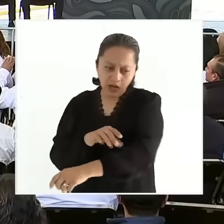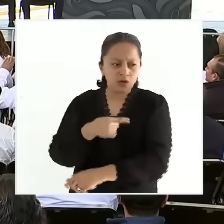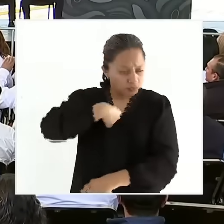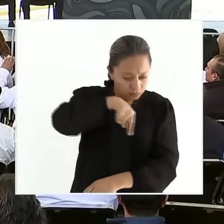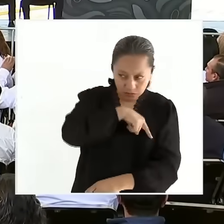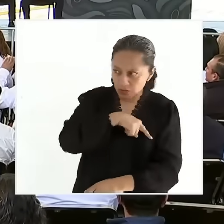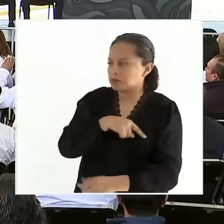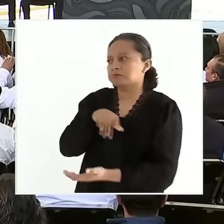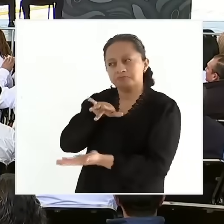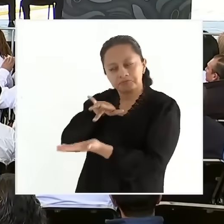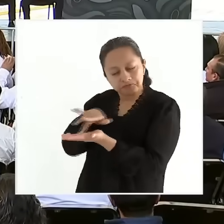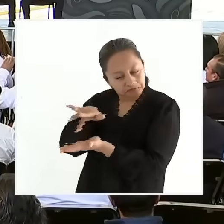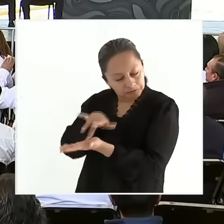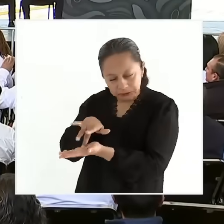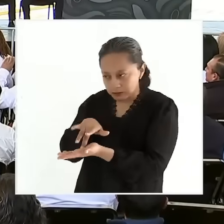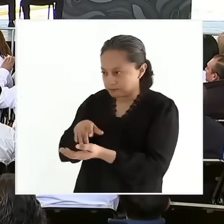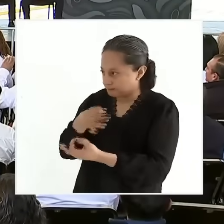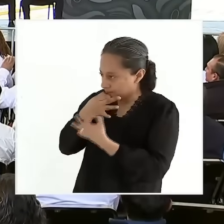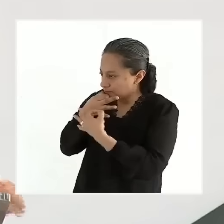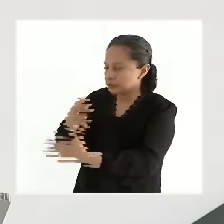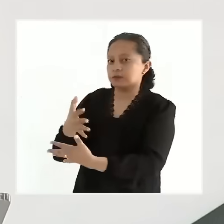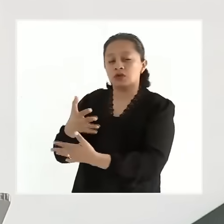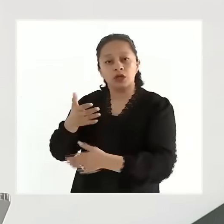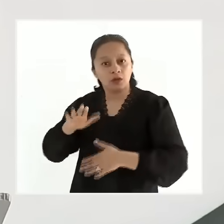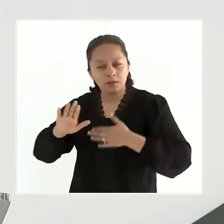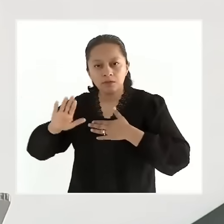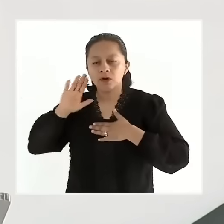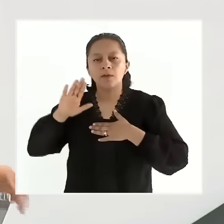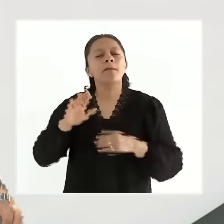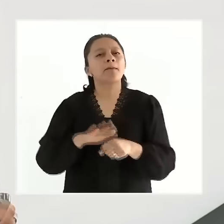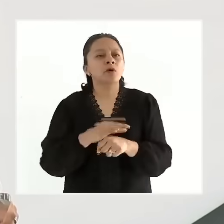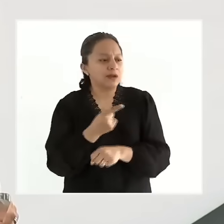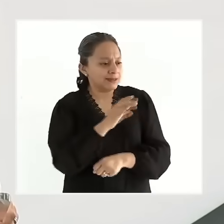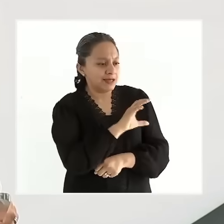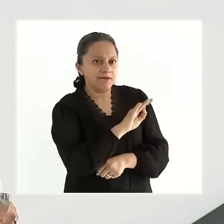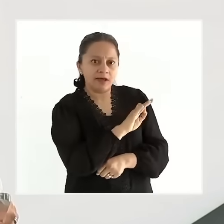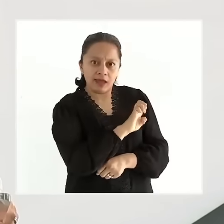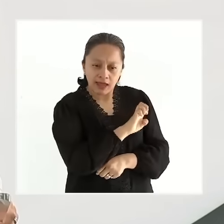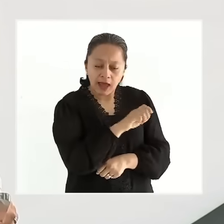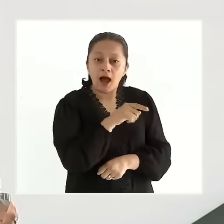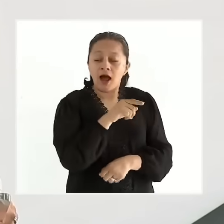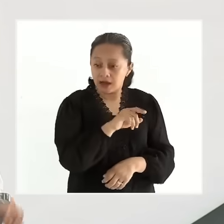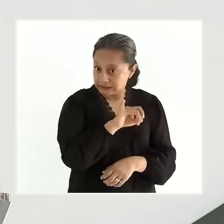total apoyo y nuestro compromiso, porque CF es una empresa que quiere y sirve a México de raíz,